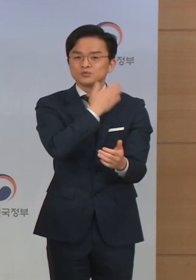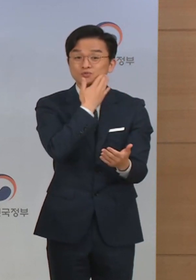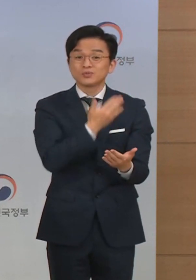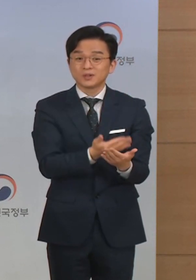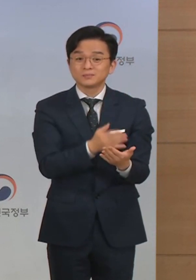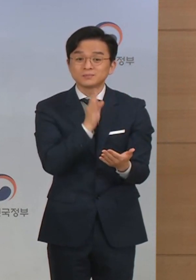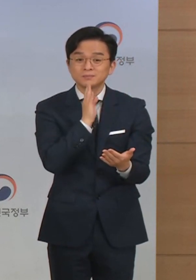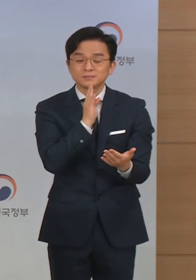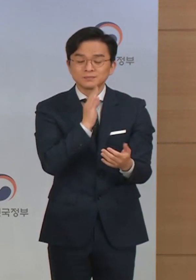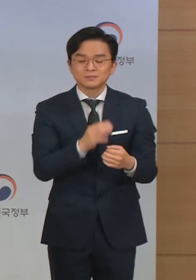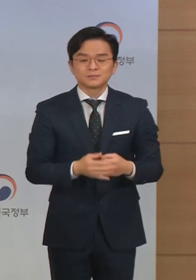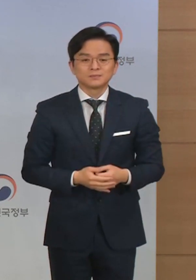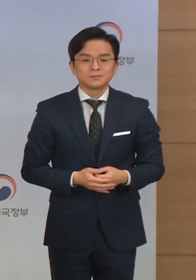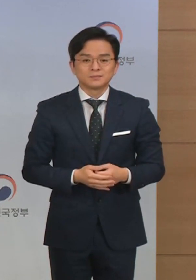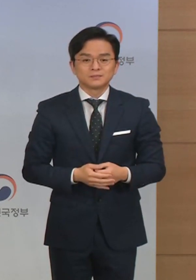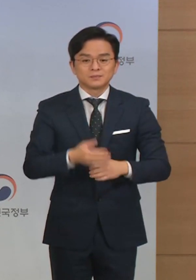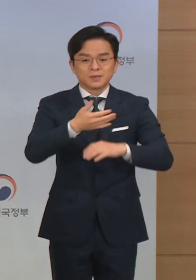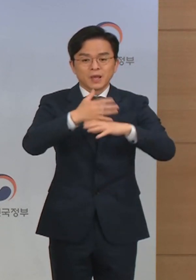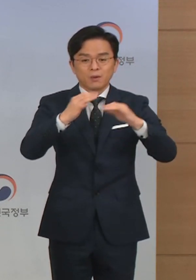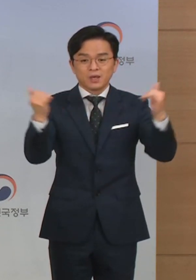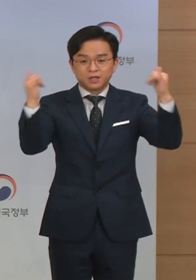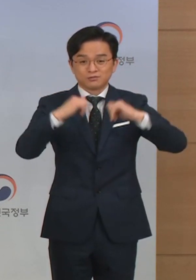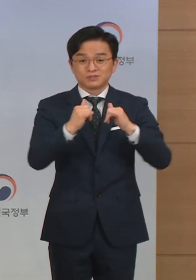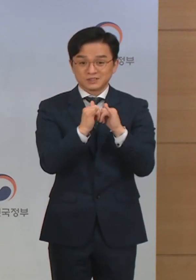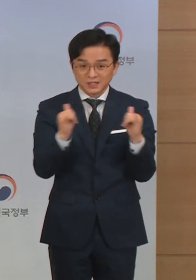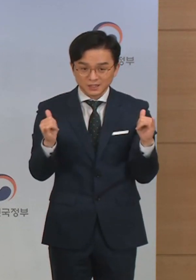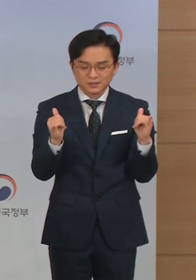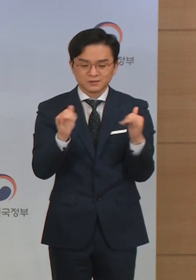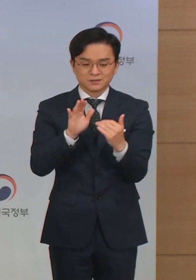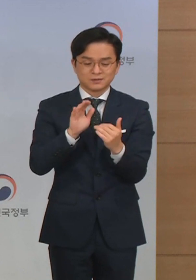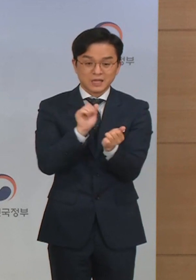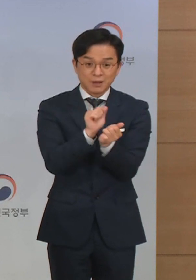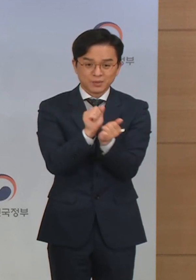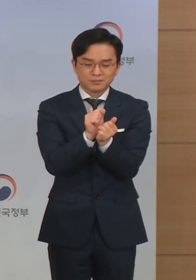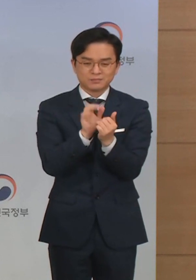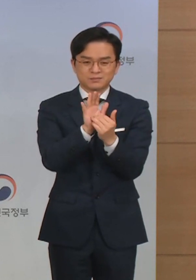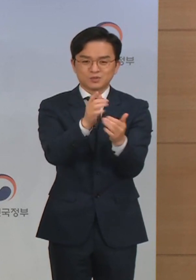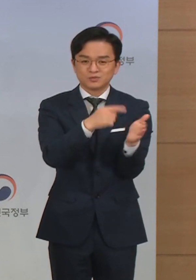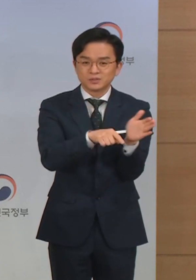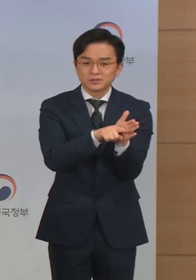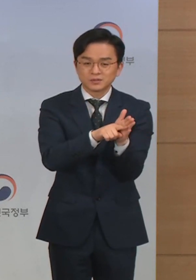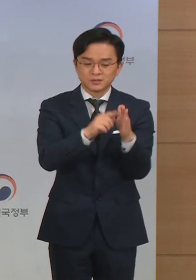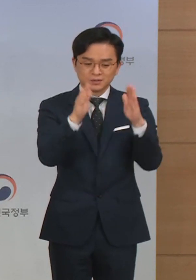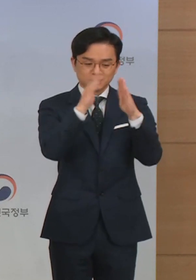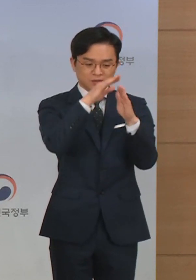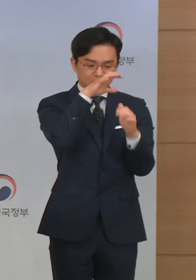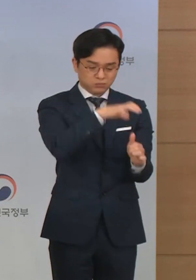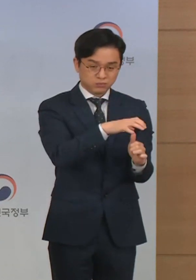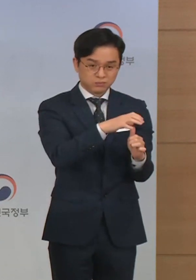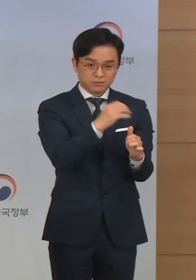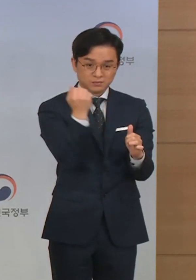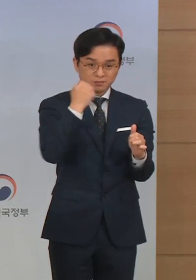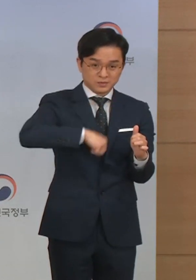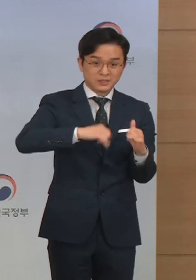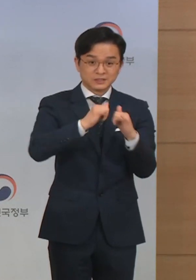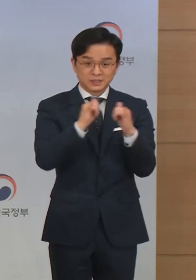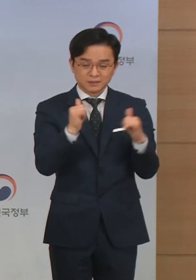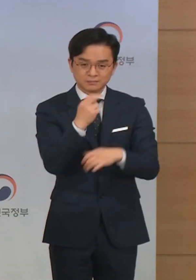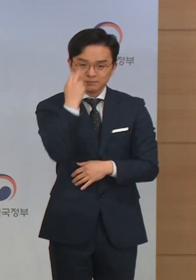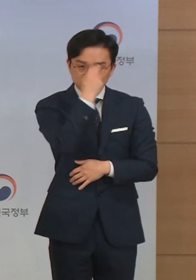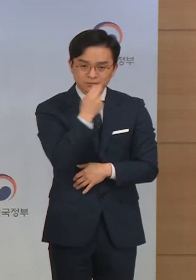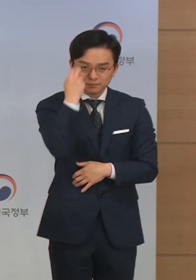정부는 해외 국자를 통한 지역사회 감염을 차단하기 위해 자가 경리 탈 자에 대한 관리를 강화해 나가고 있습니다